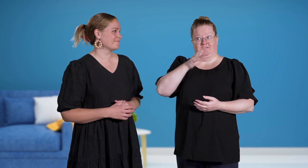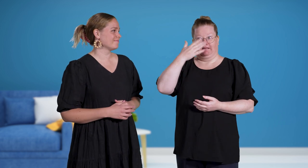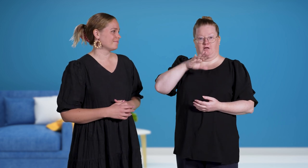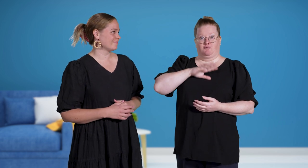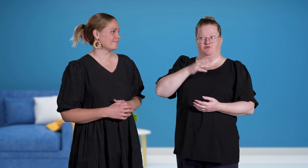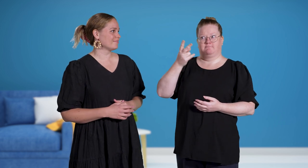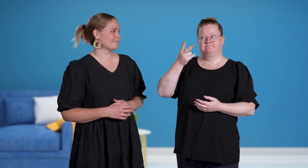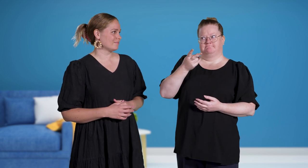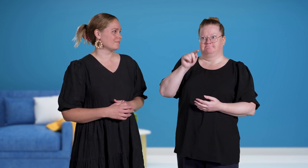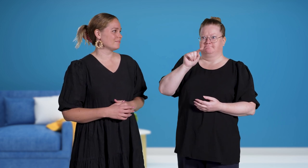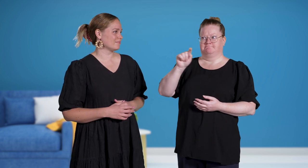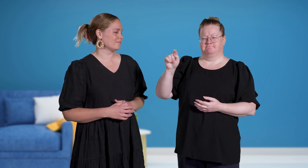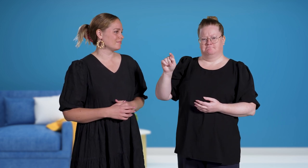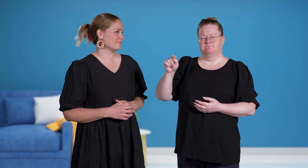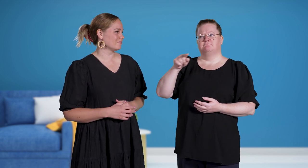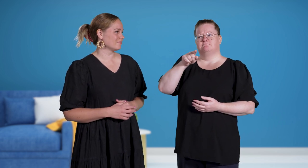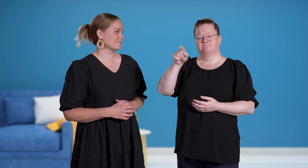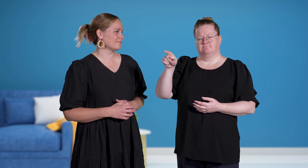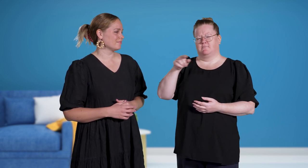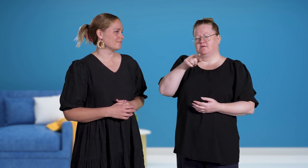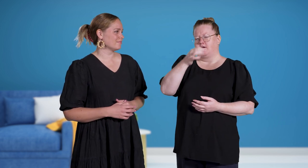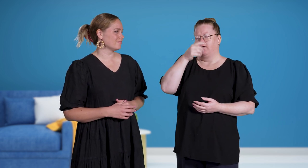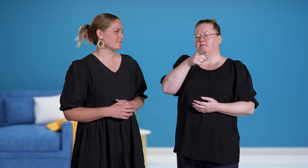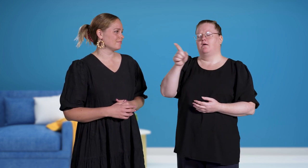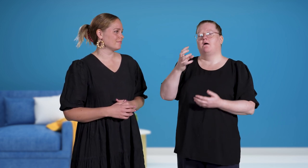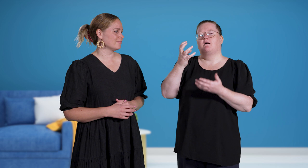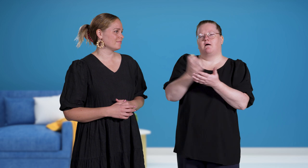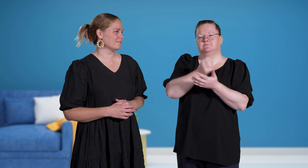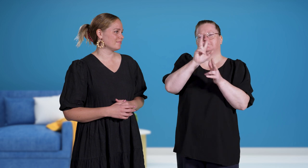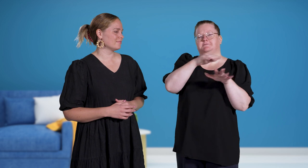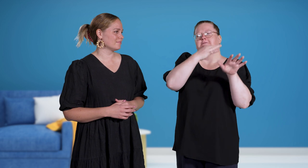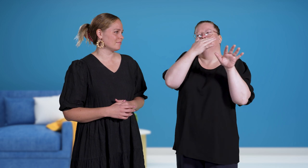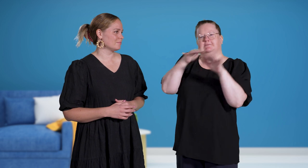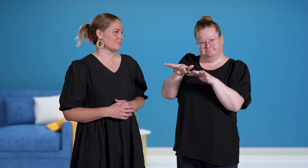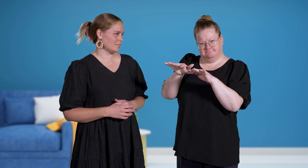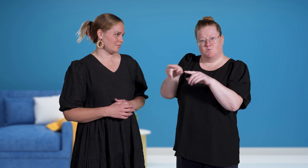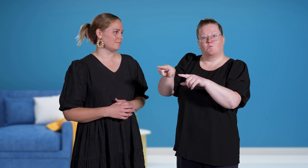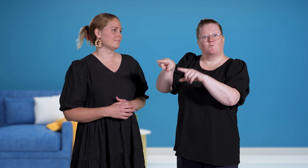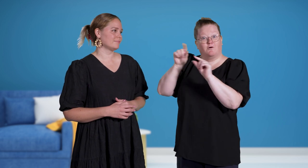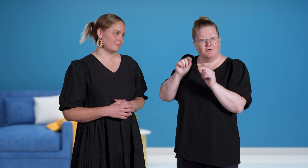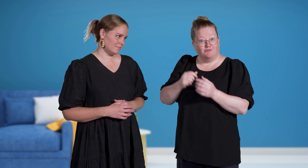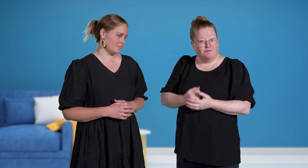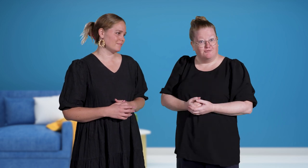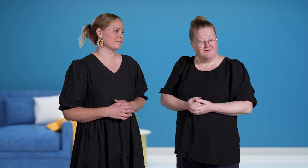Haluatko kertoa meillekin henkilöstä, joka ansaitsee huomion siitä, mitä on tehnyt?